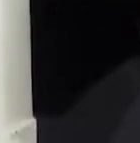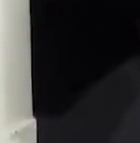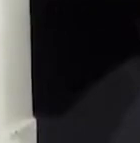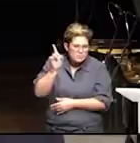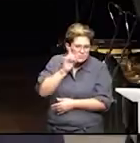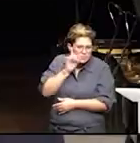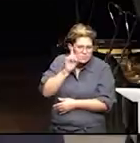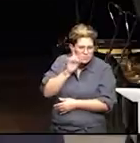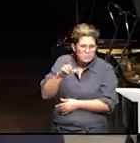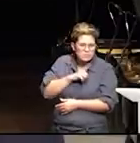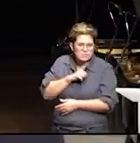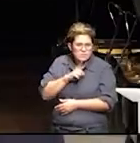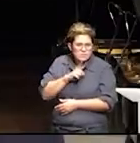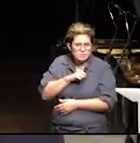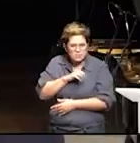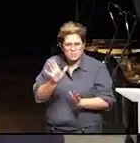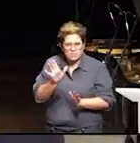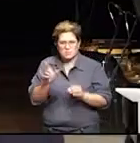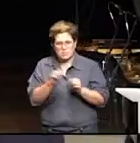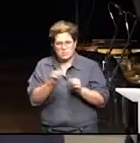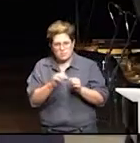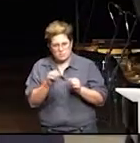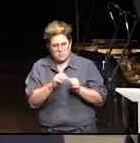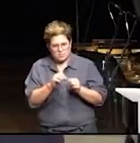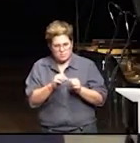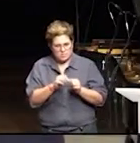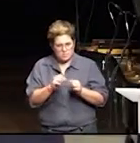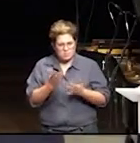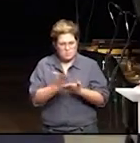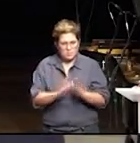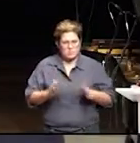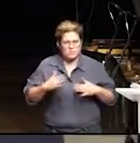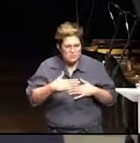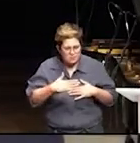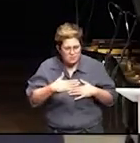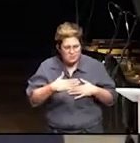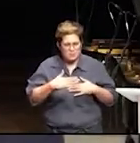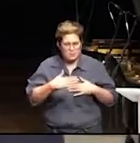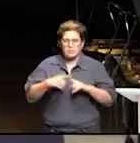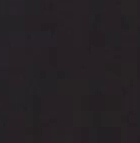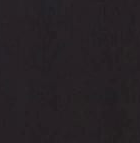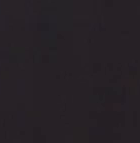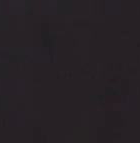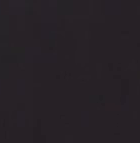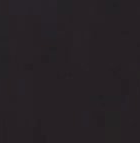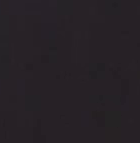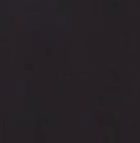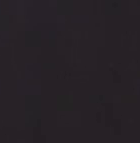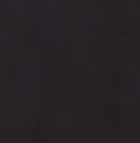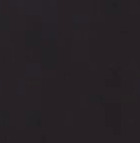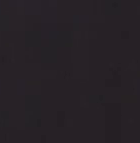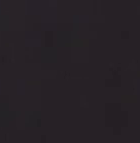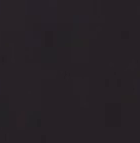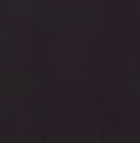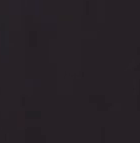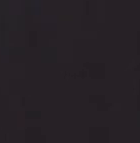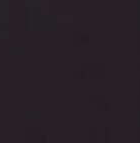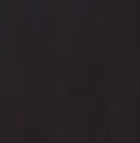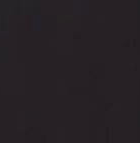para construção de políticas públicas mais eficazes e inclusivas. Paralelamente, na Reitoria da UFPR,